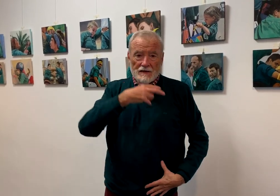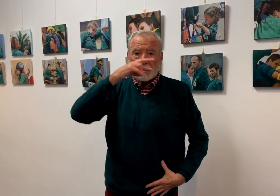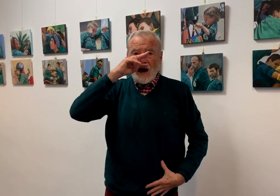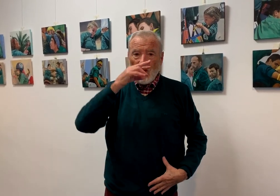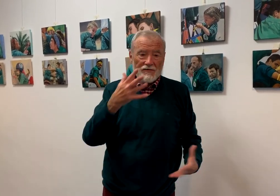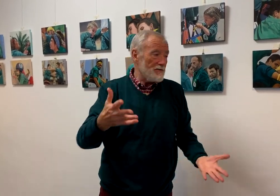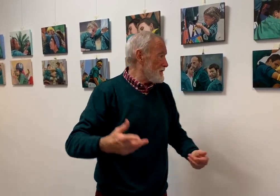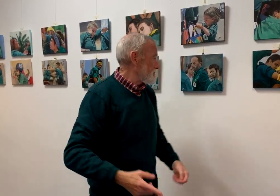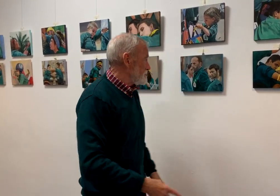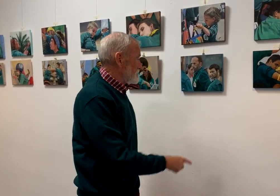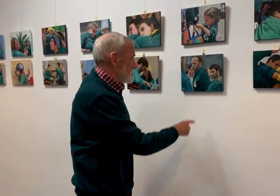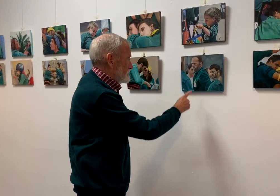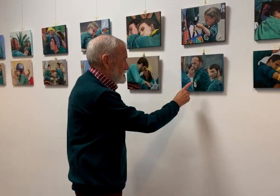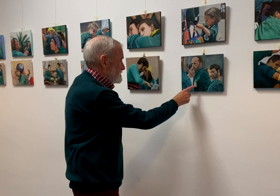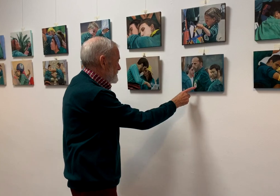y con el logotipo de Sant Cugat.